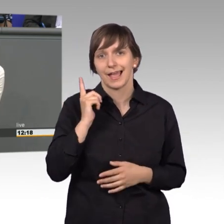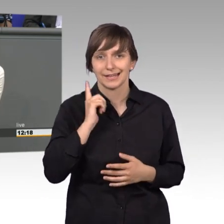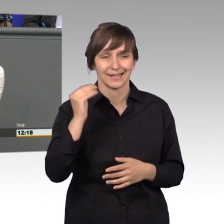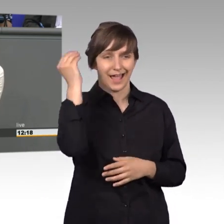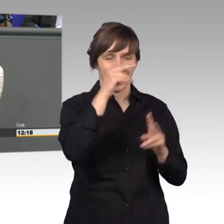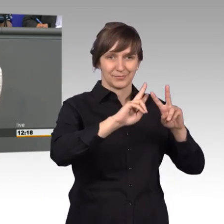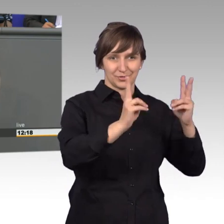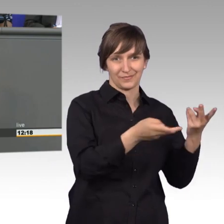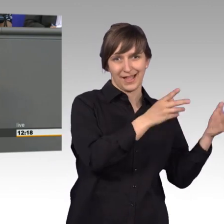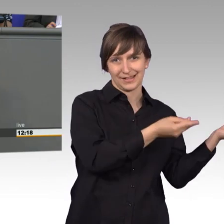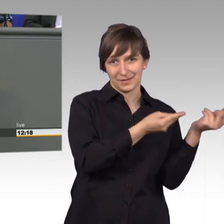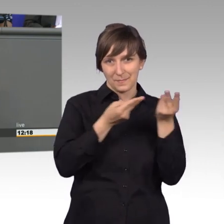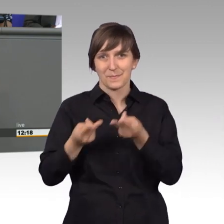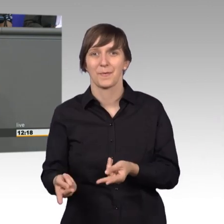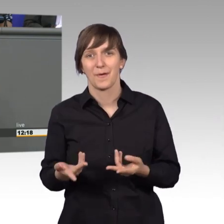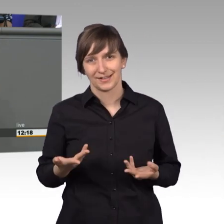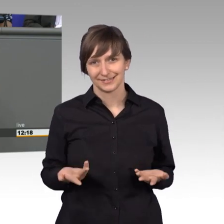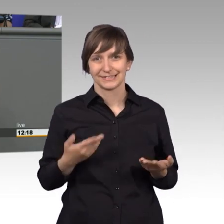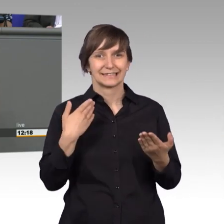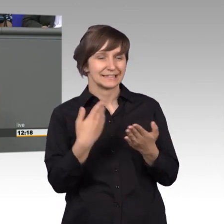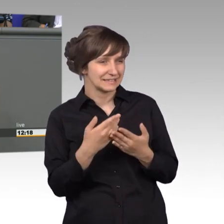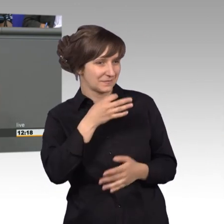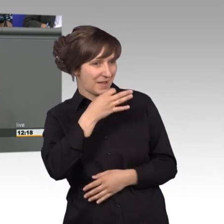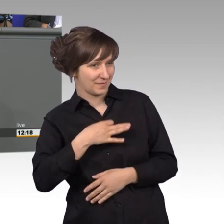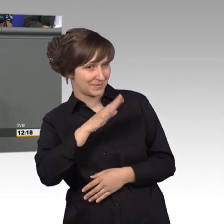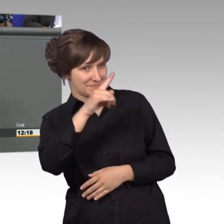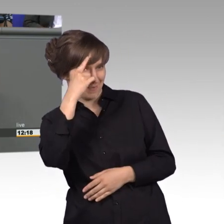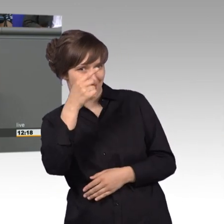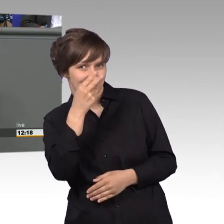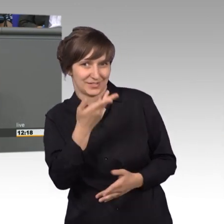Welt und da frage ich mich dann, wie Sie dazu stehen. Aber das nur als